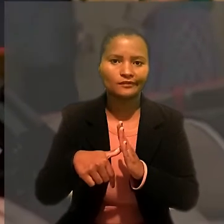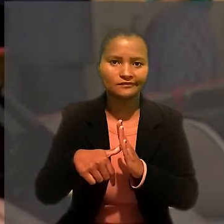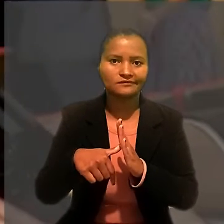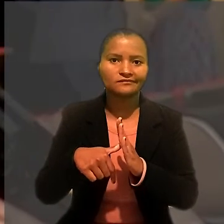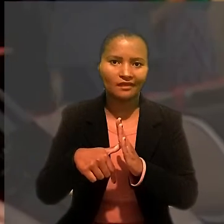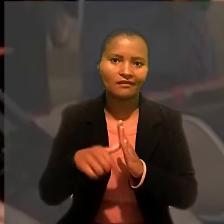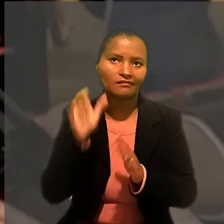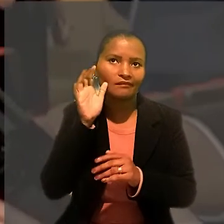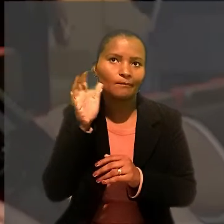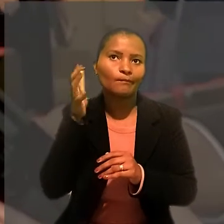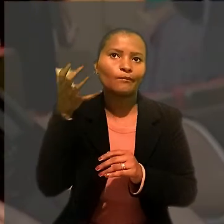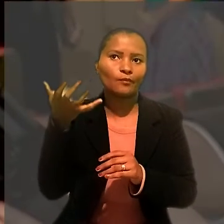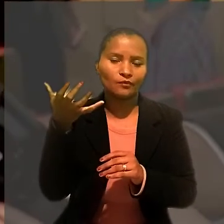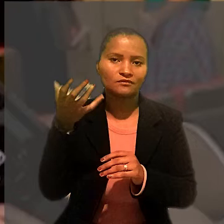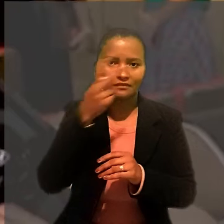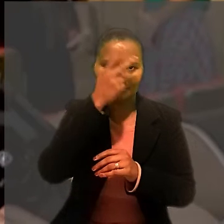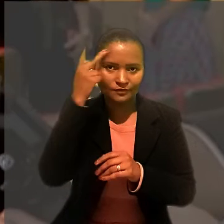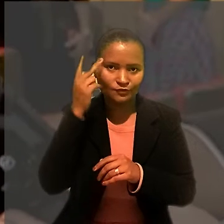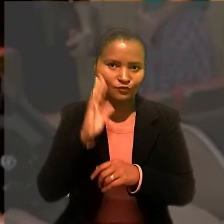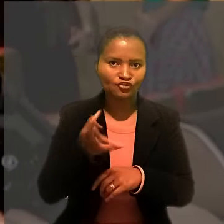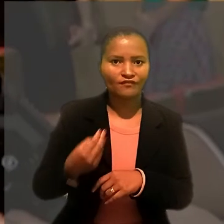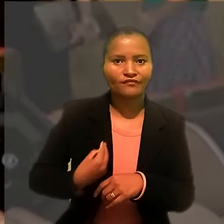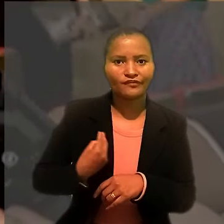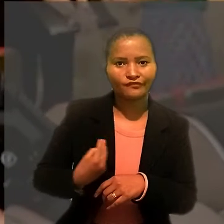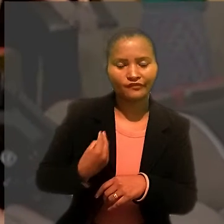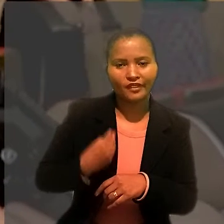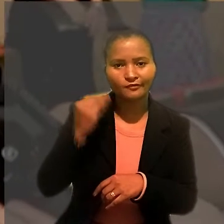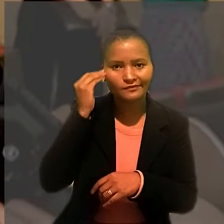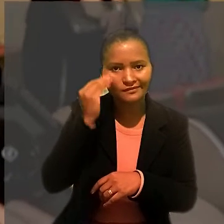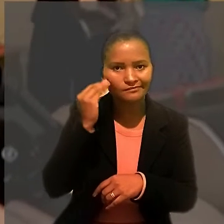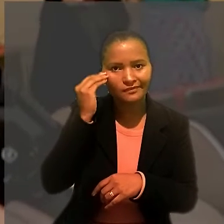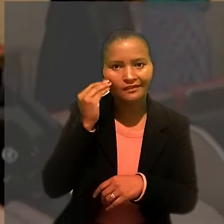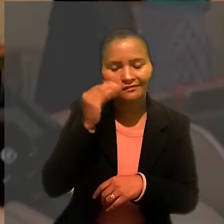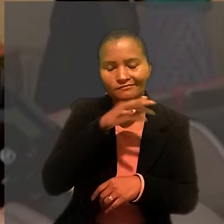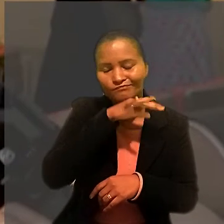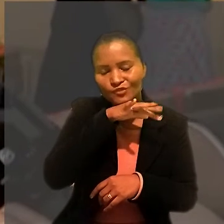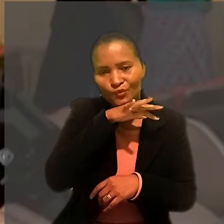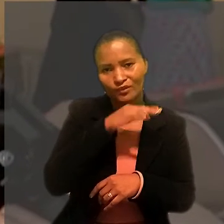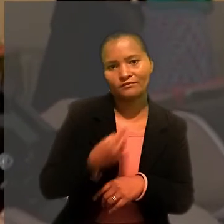ou seja, após a ocorrência, após as pessoas terem passado por essa circunstância tão ruim para suas vidas.